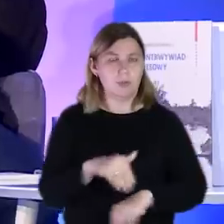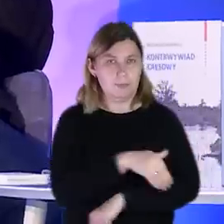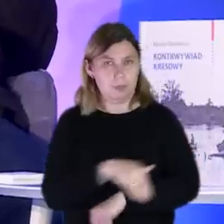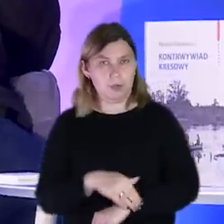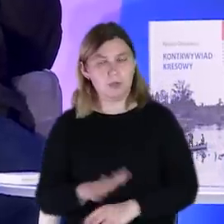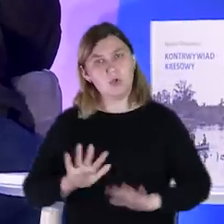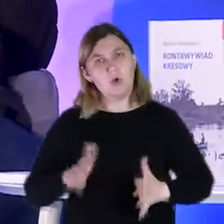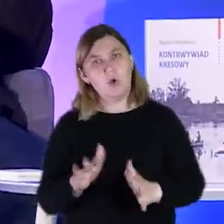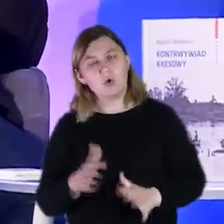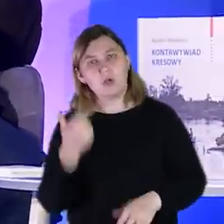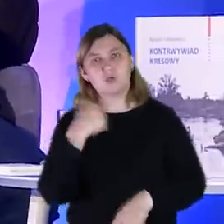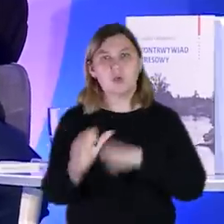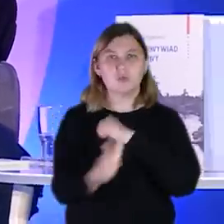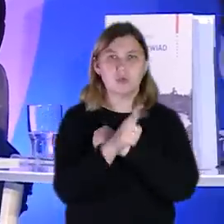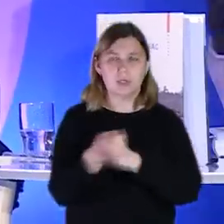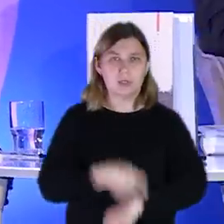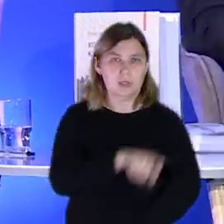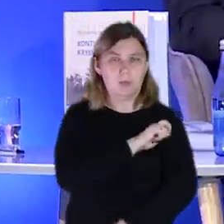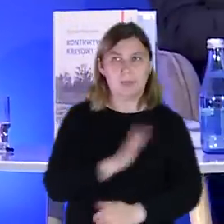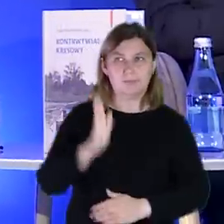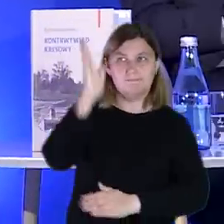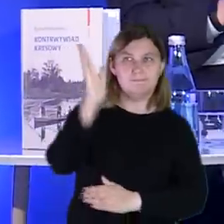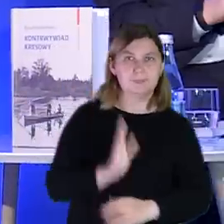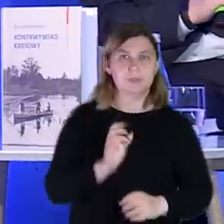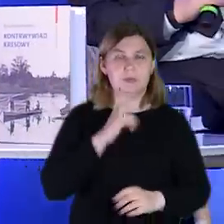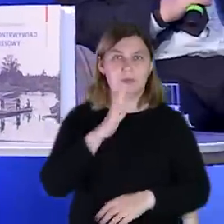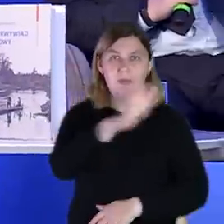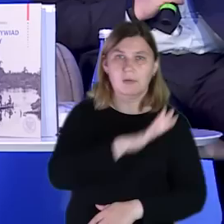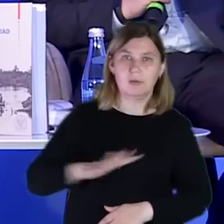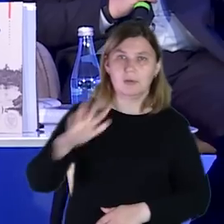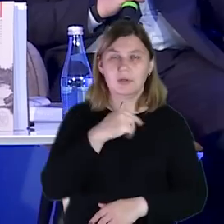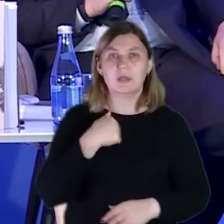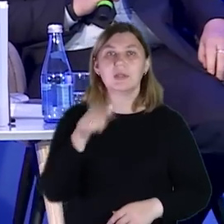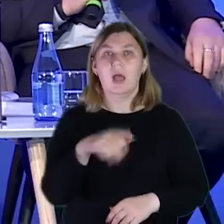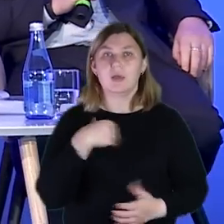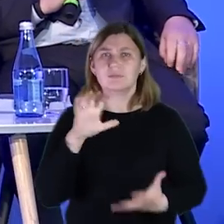To jest około 170 km prac prowadzonych w terenie. Ja się tym tych zagadnieniem zajmowałem i